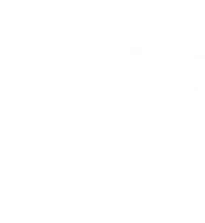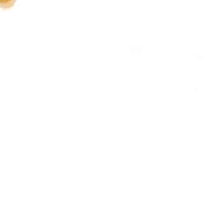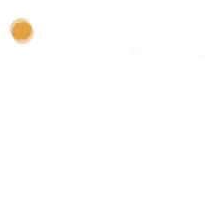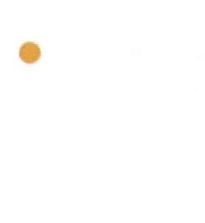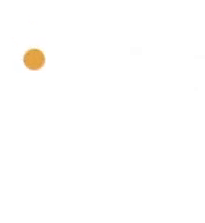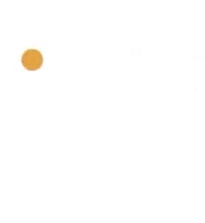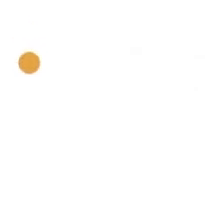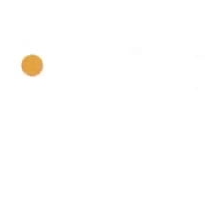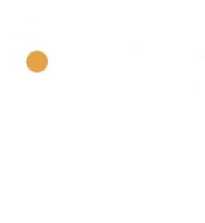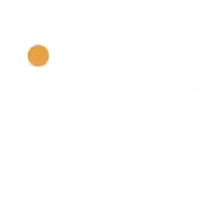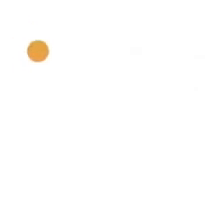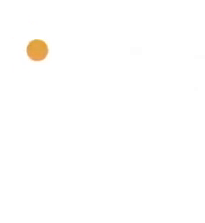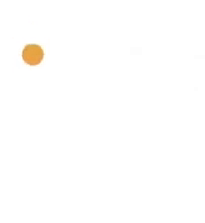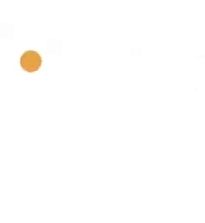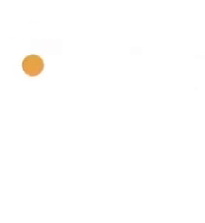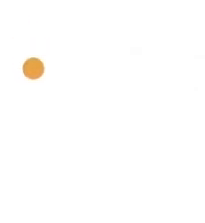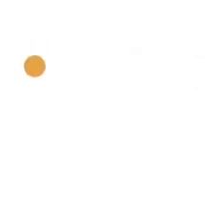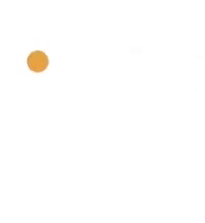[Música] [歌曲]